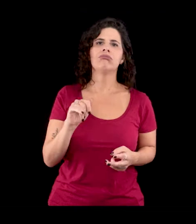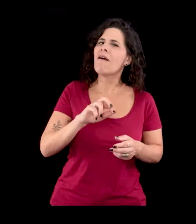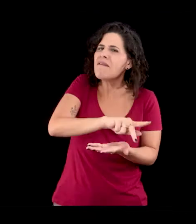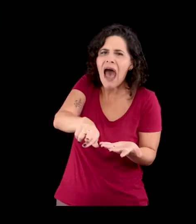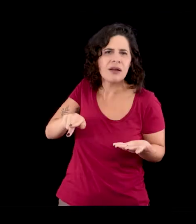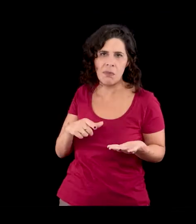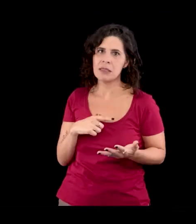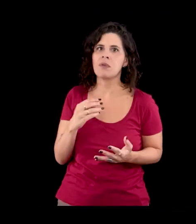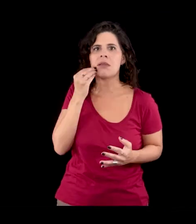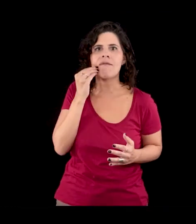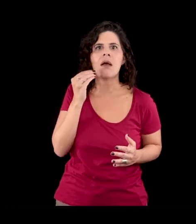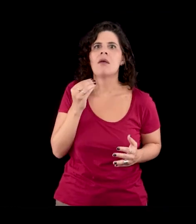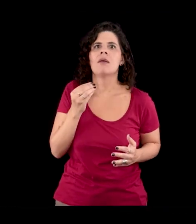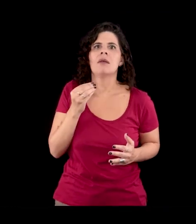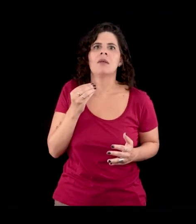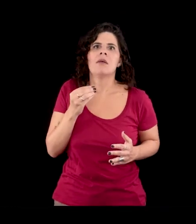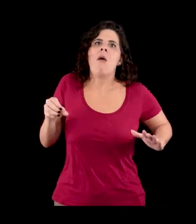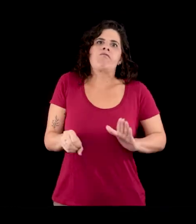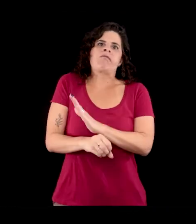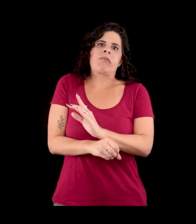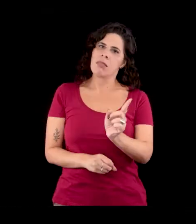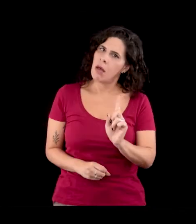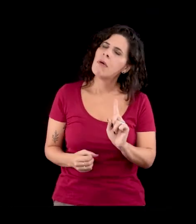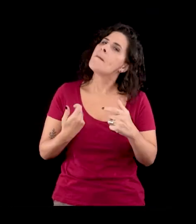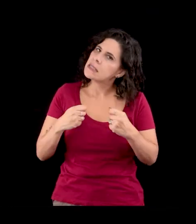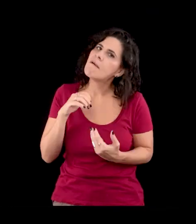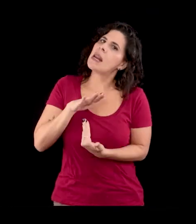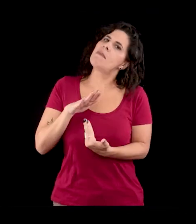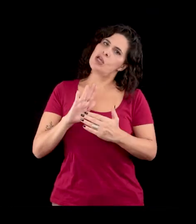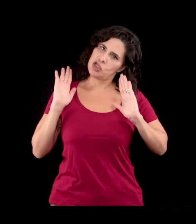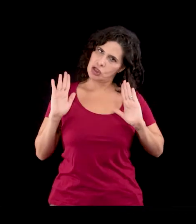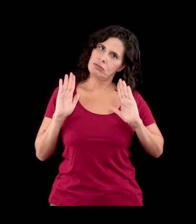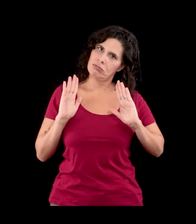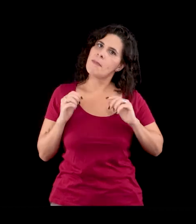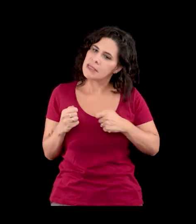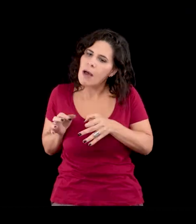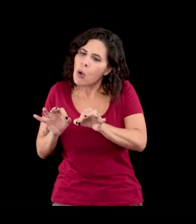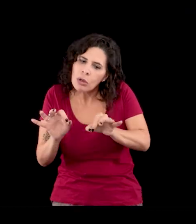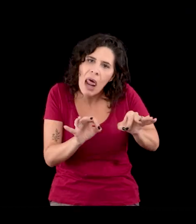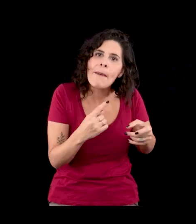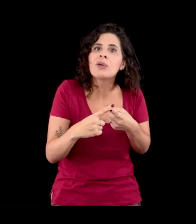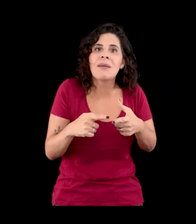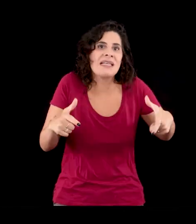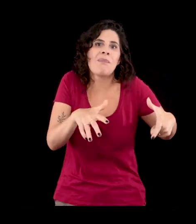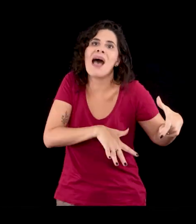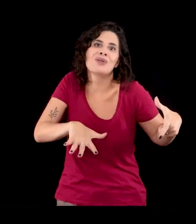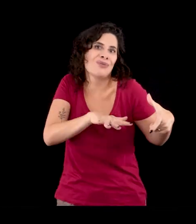não acumulava de gente, senão não podia dar conta. Estava espremida de espaço,